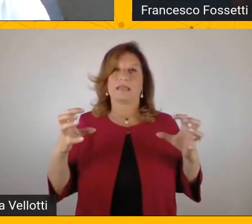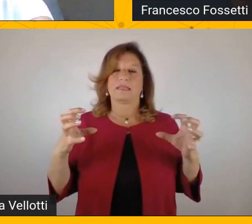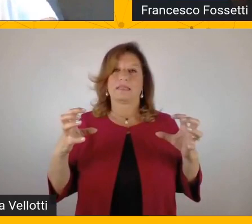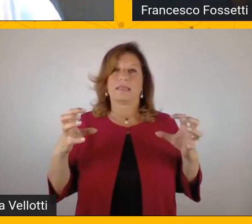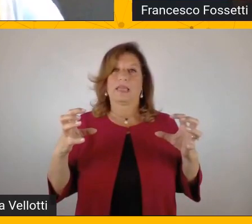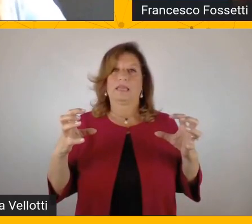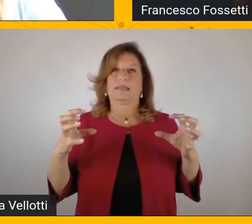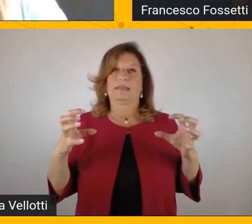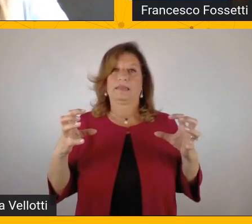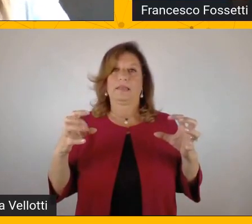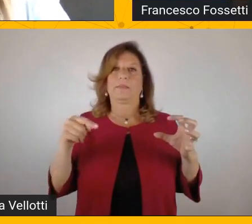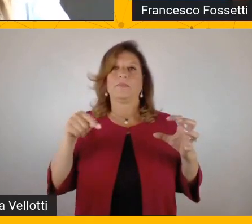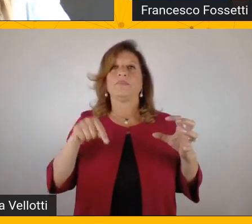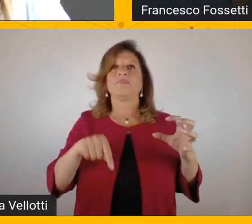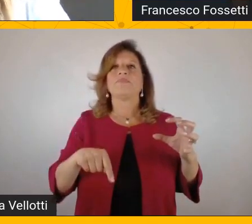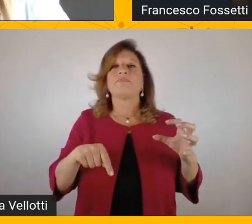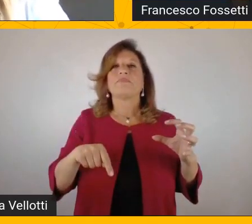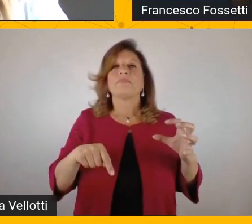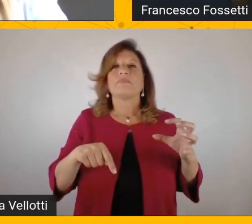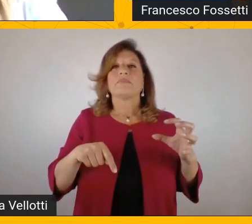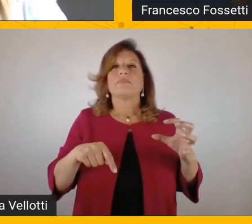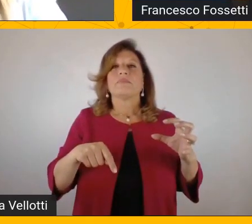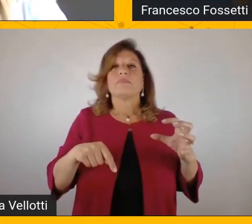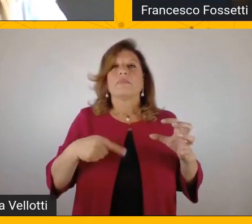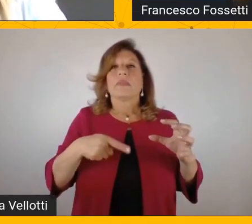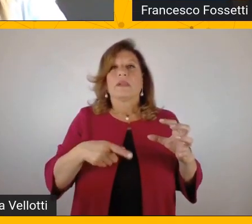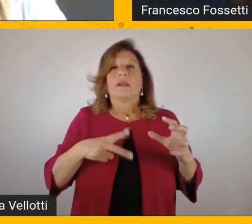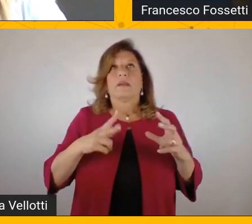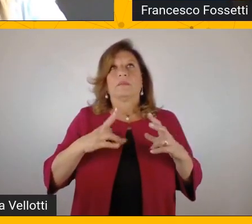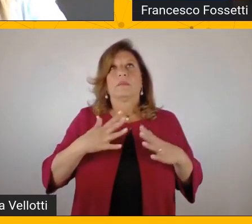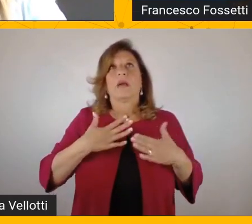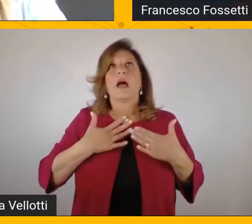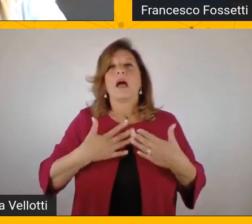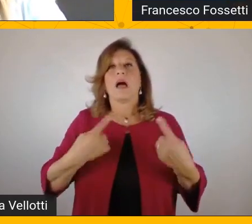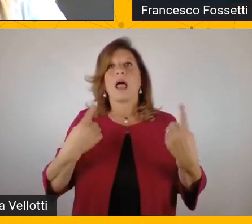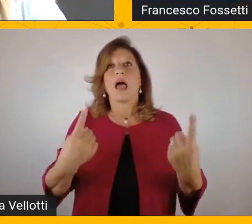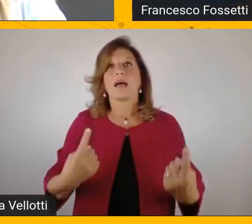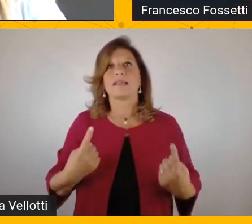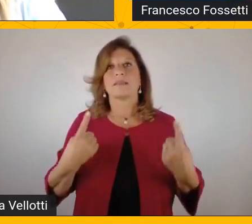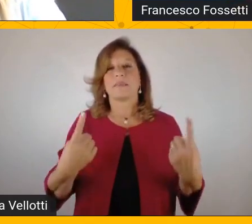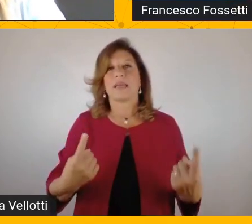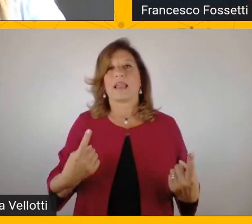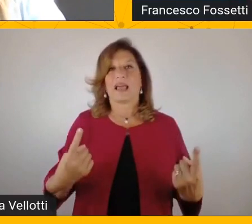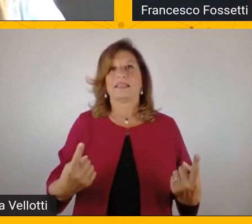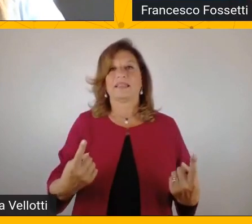non perché non arrivano dalle